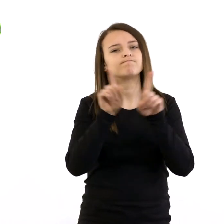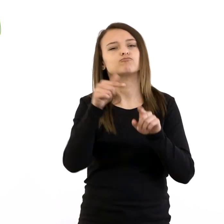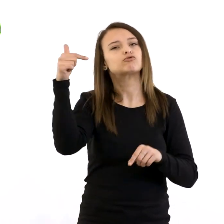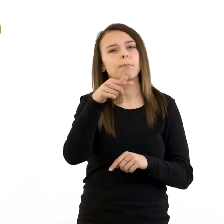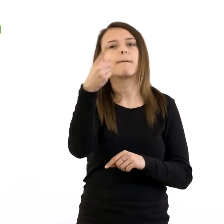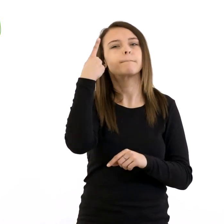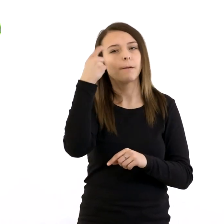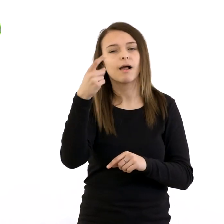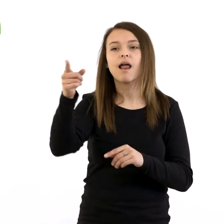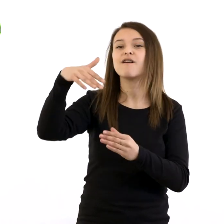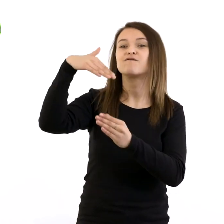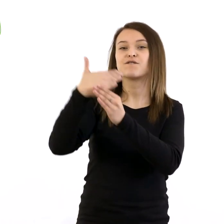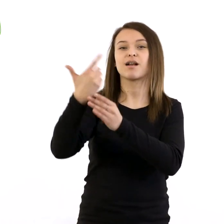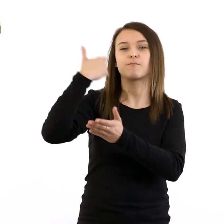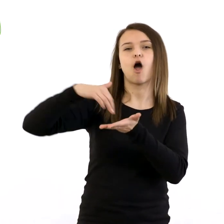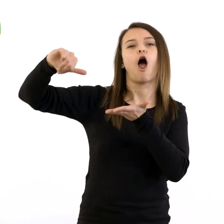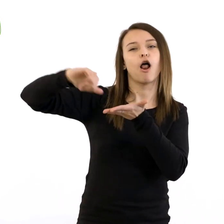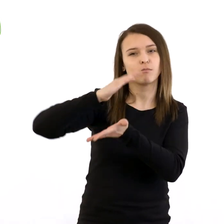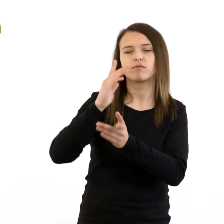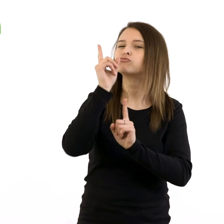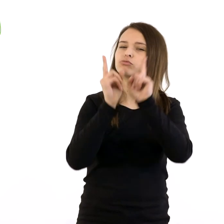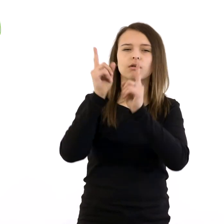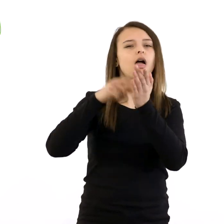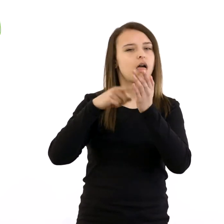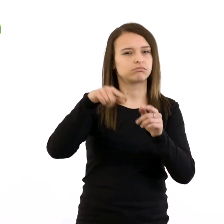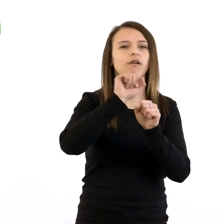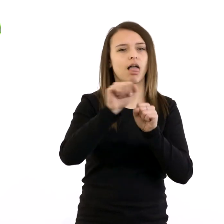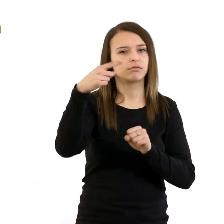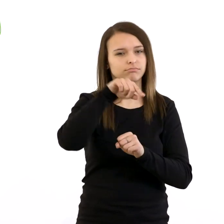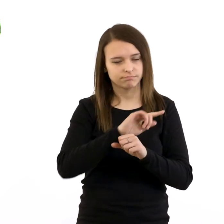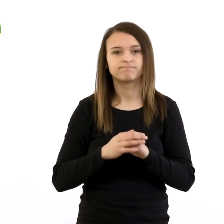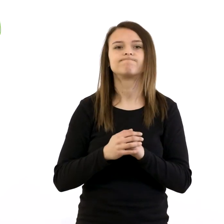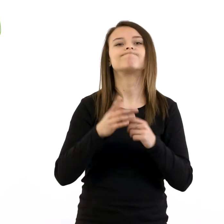Trzeba pamiętać, że odmowa wsparcia przez firmę zdarza się bardzo często,